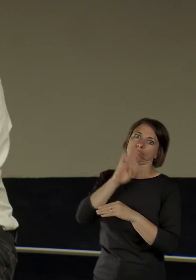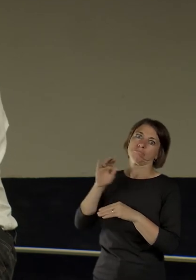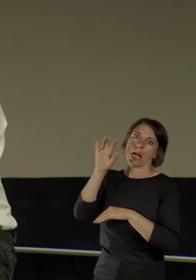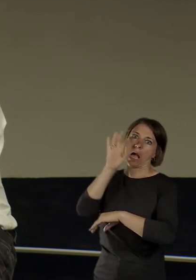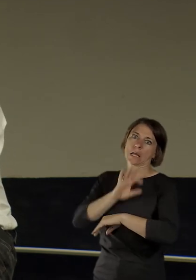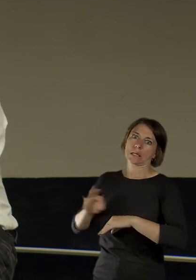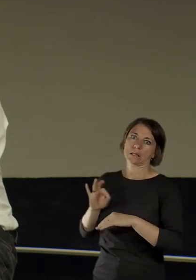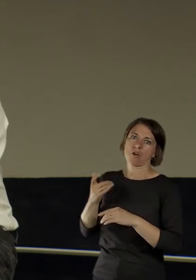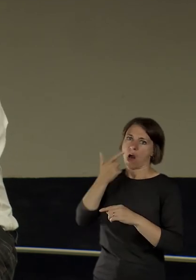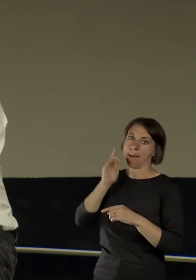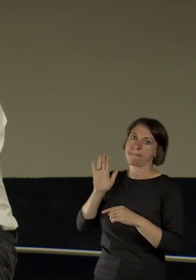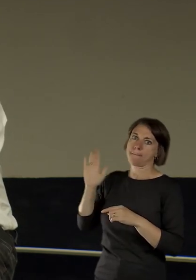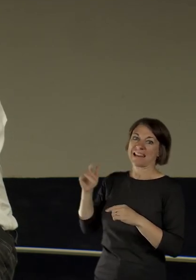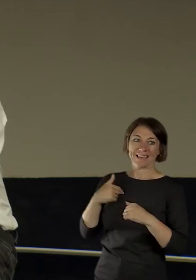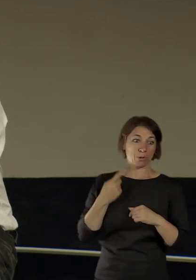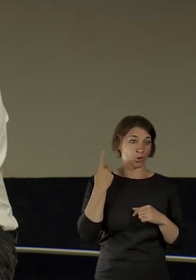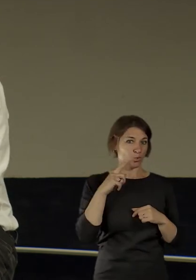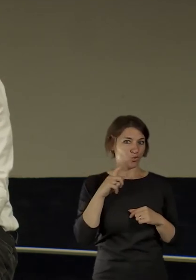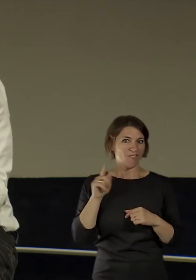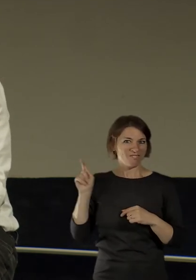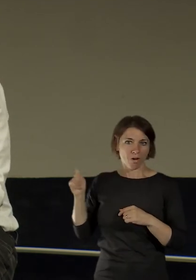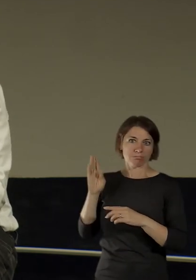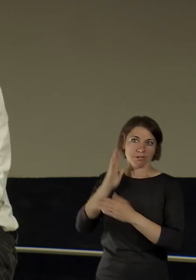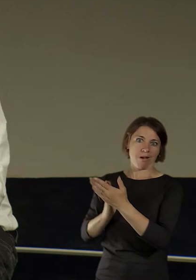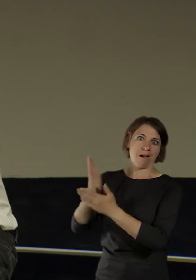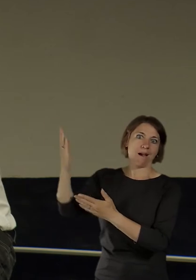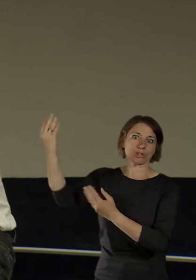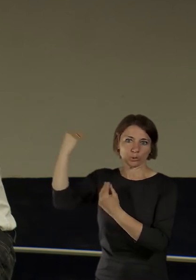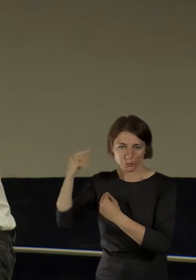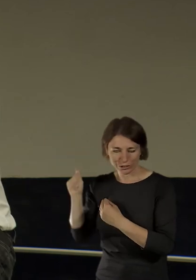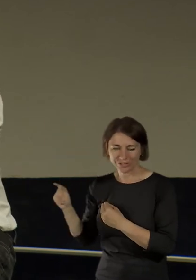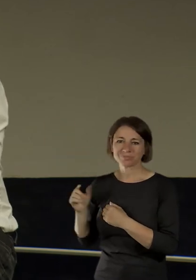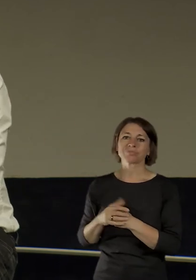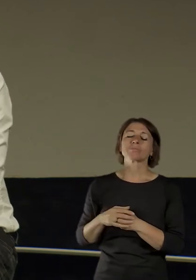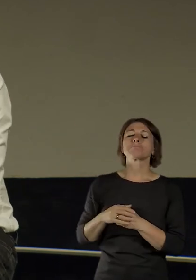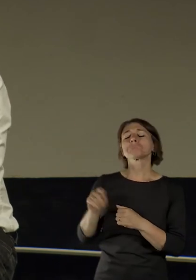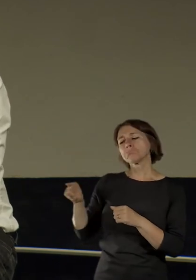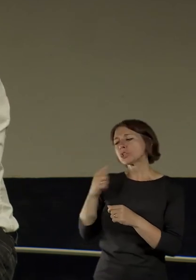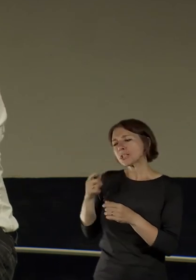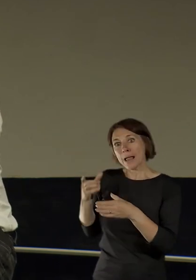ze Spojených států. A druhá teorie říkala, že to je to širší území.